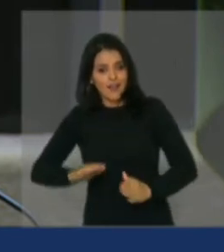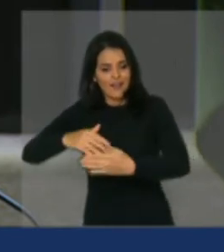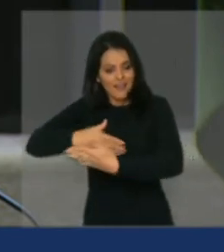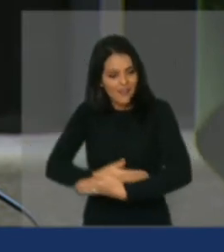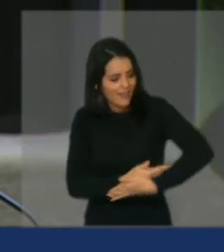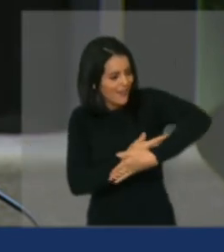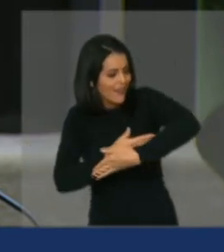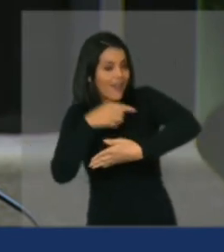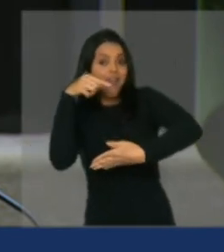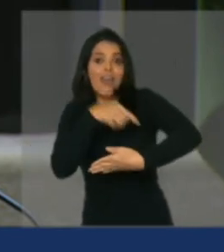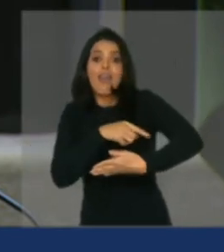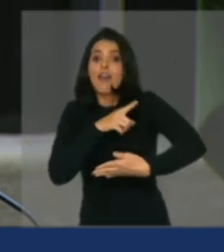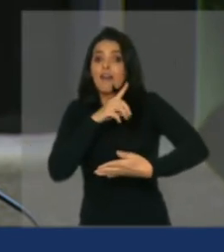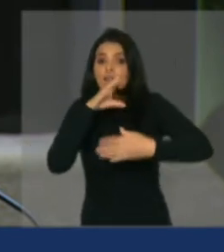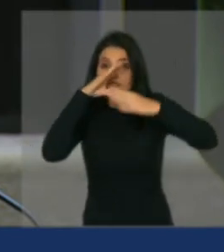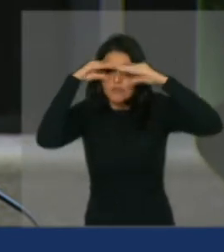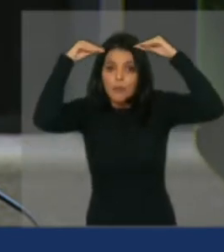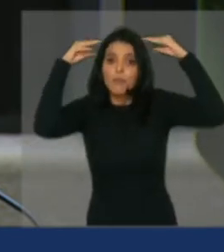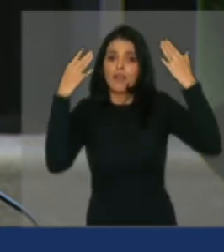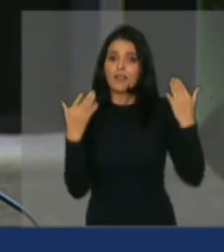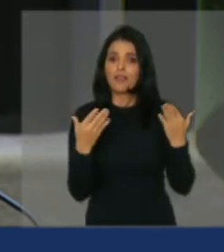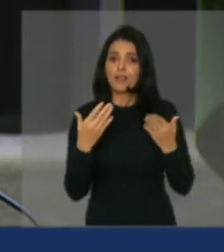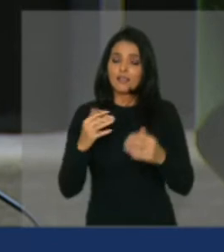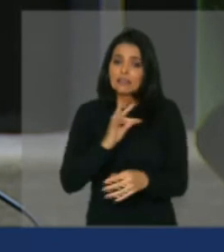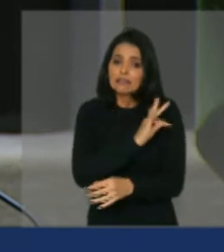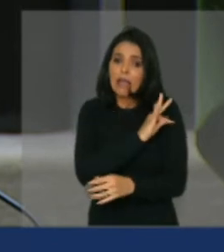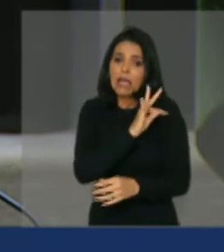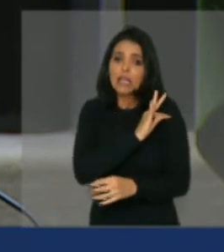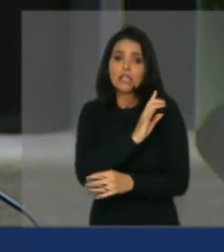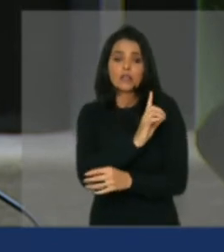ATÉ A MORTE, SÃO ENFERMEIROS, AUXILIARES E TÉ CNICOS, ENFRENTAMENTO DA PANDEMIA, ELES TIVERAM NA